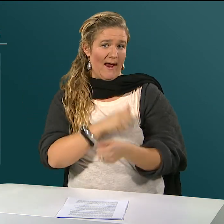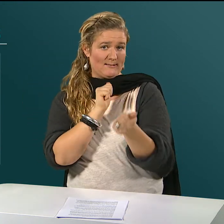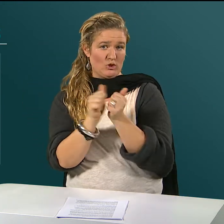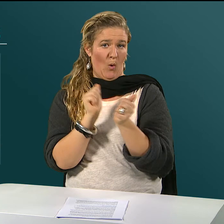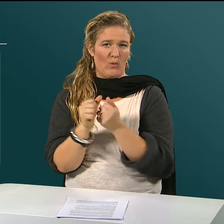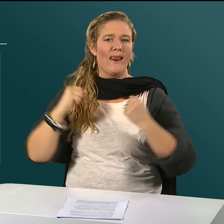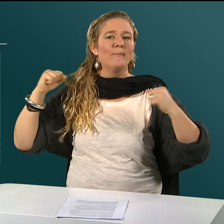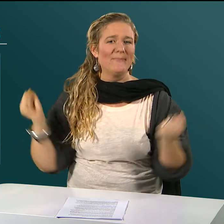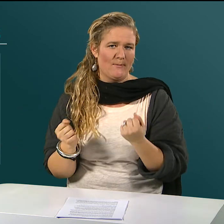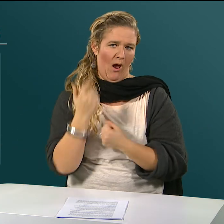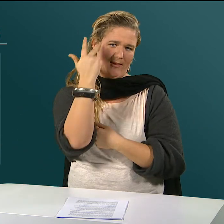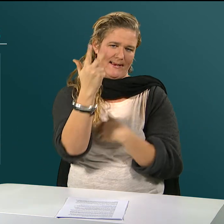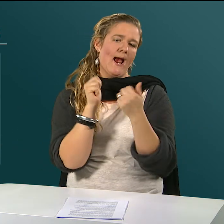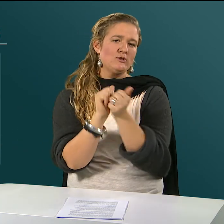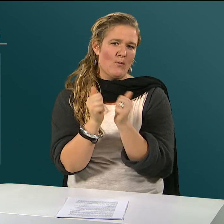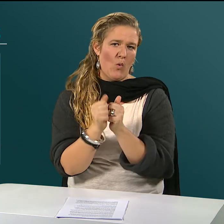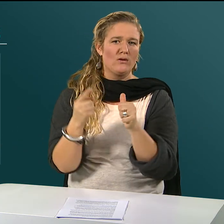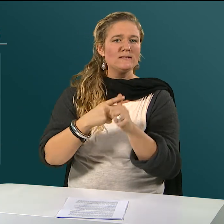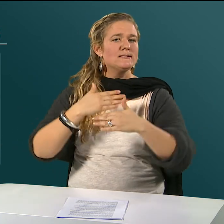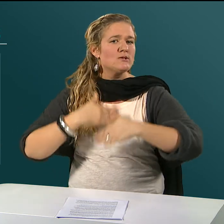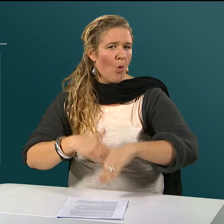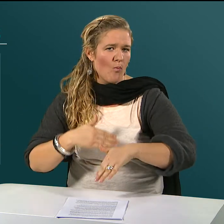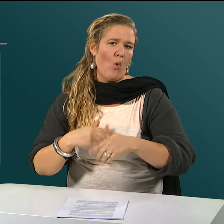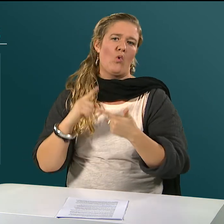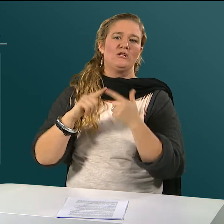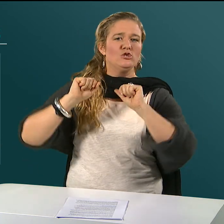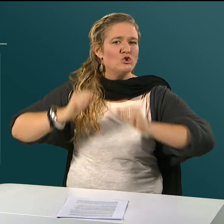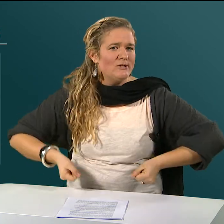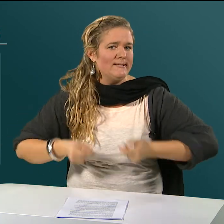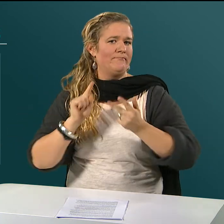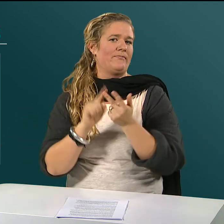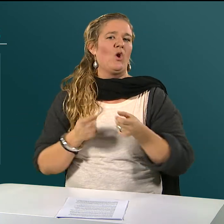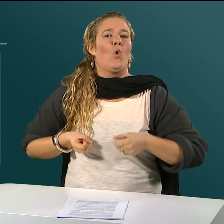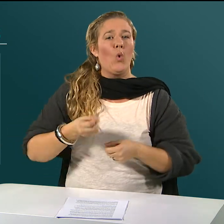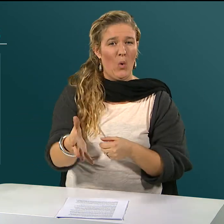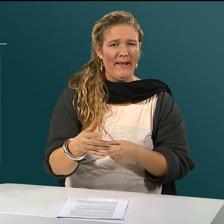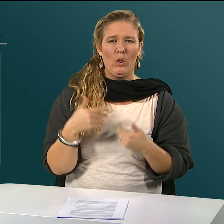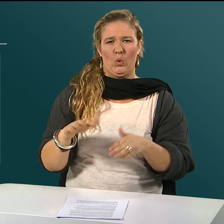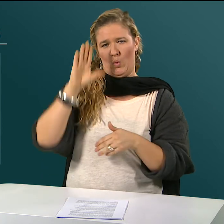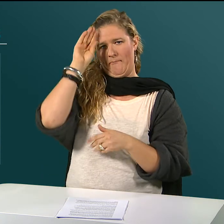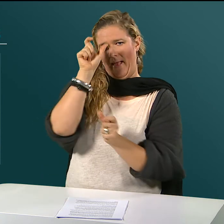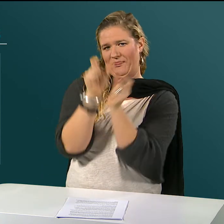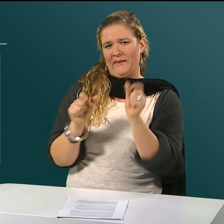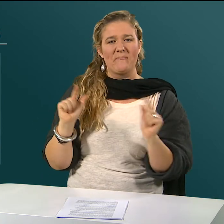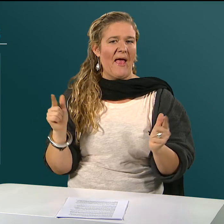Die Schweizer Athleten sind in den folgenden drei Anlässen vertreten: Snowboard, Ski-Alpin und Curling.